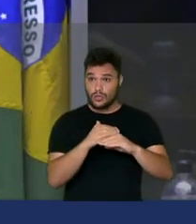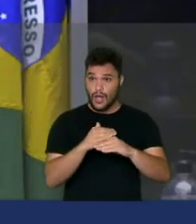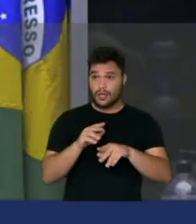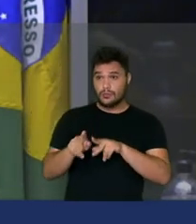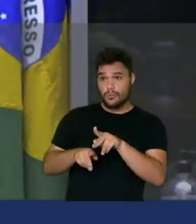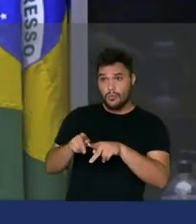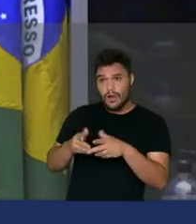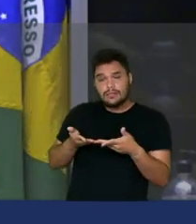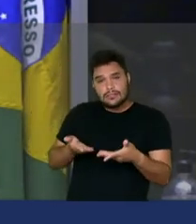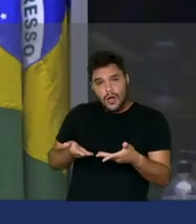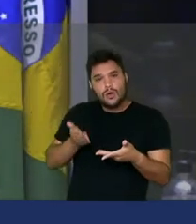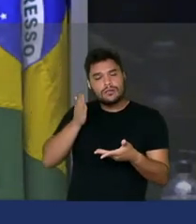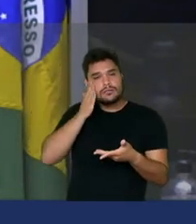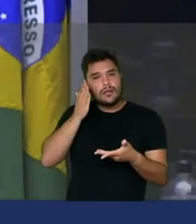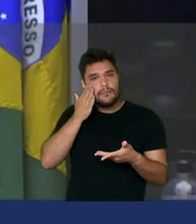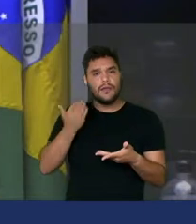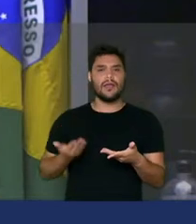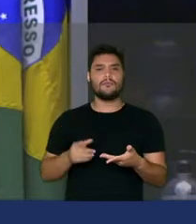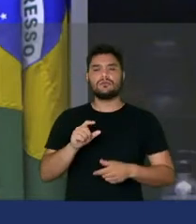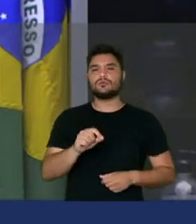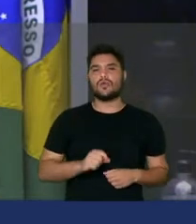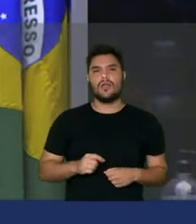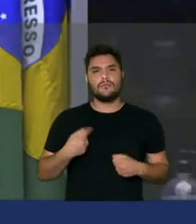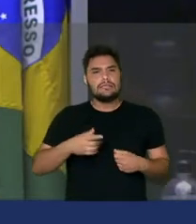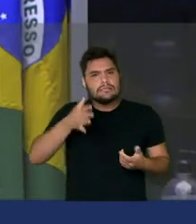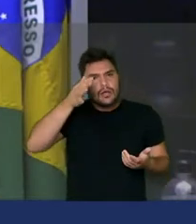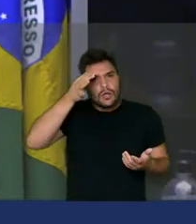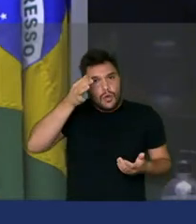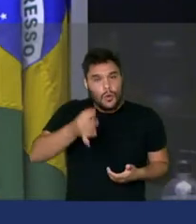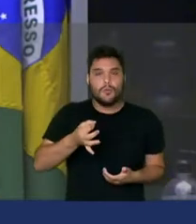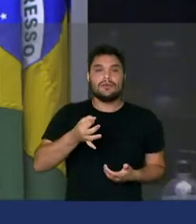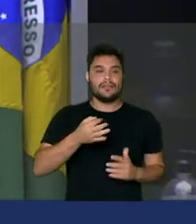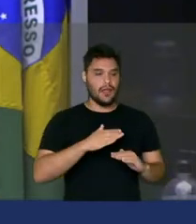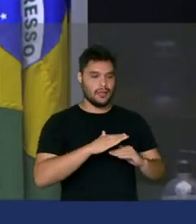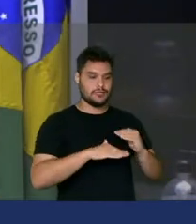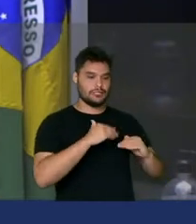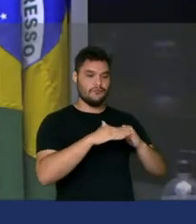PESSOAS E EM RELAÇÃO É IGUALDADE DE PESSOAS, SABEMOS QUE TODA ORGANIZAÇÃO PRECISA COMPREENDER QUE DESENVOLVER